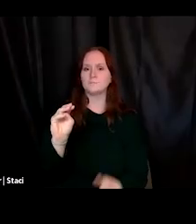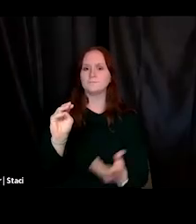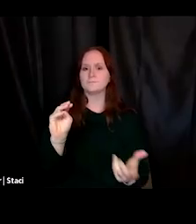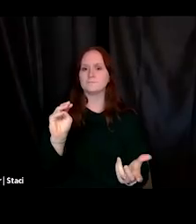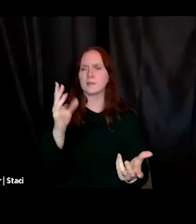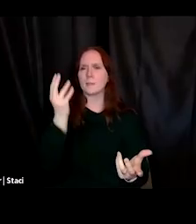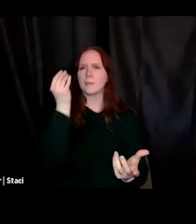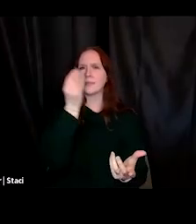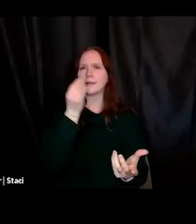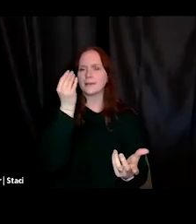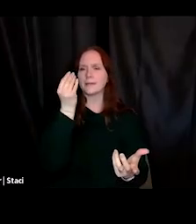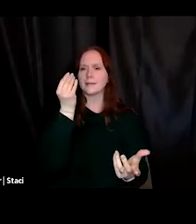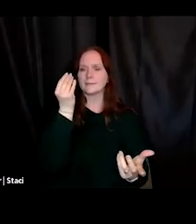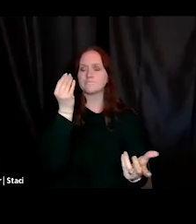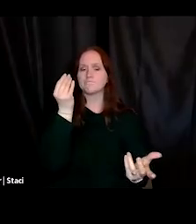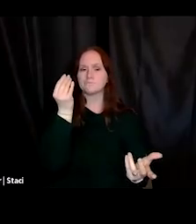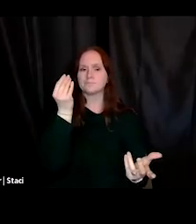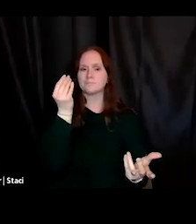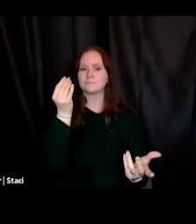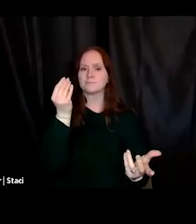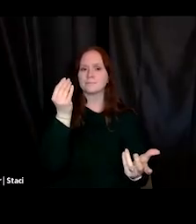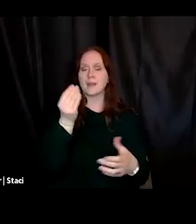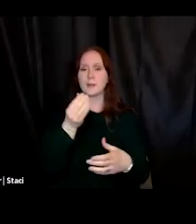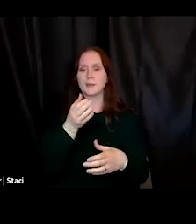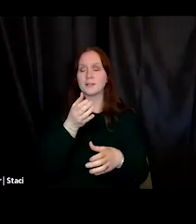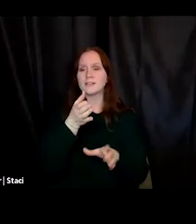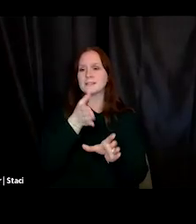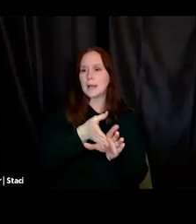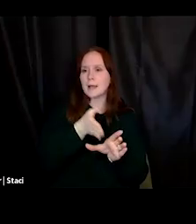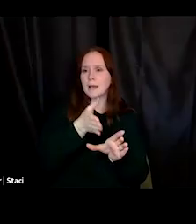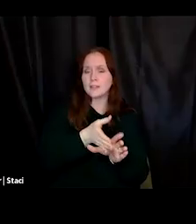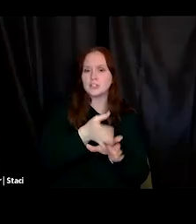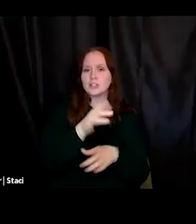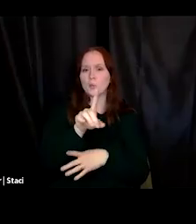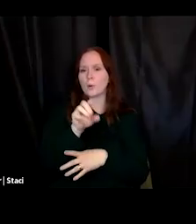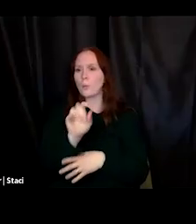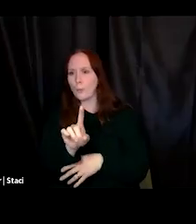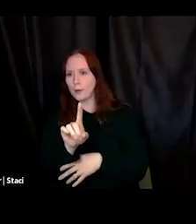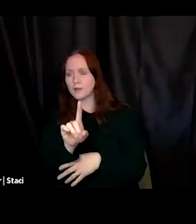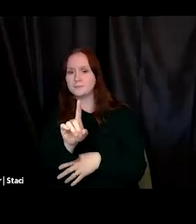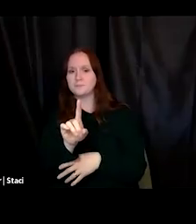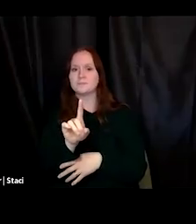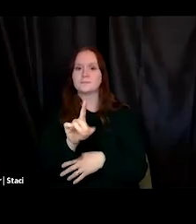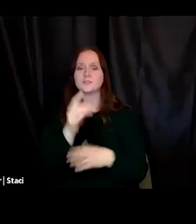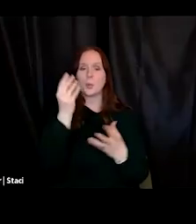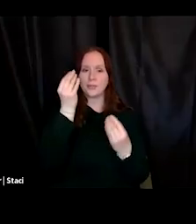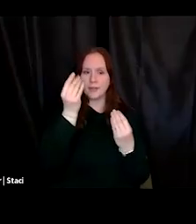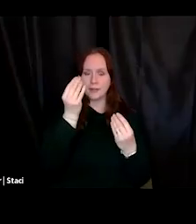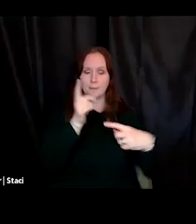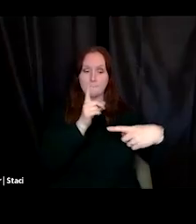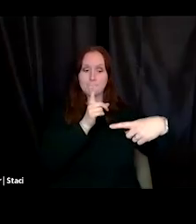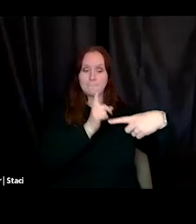Unos pocos puntos sobre esa colaboración. Hablaremos un poco más sobre ello. Pero el número uno,